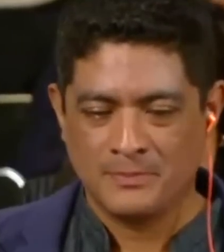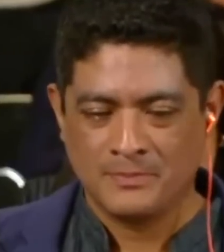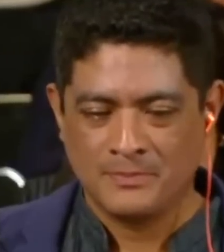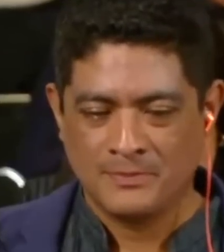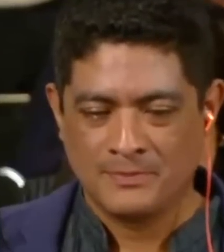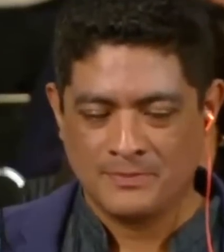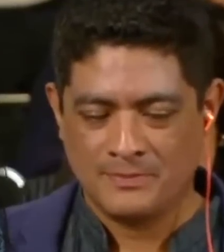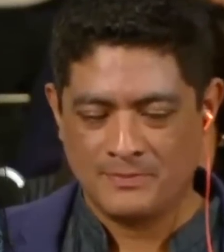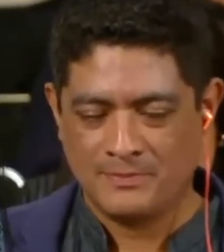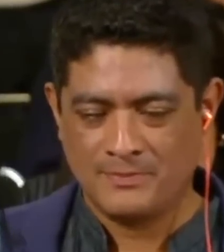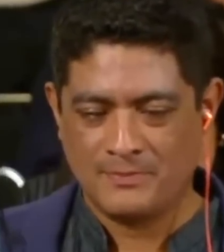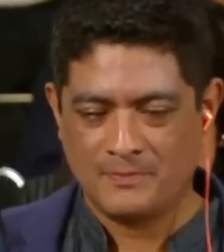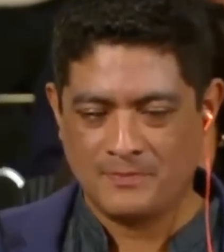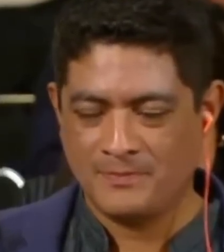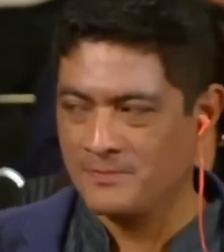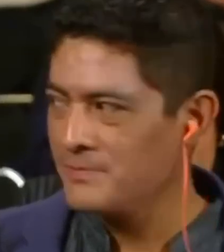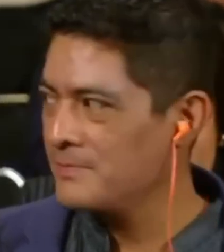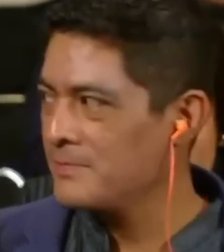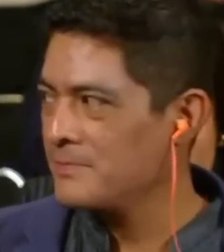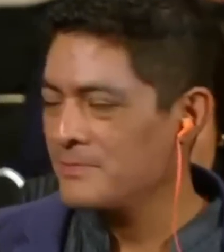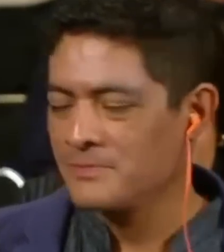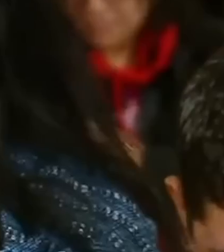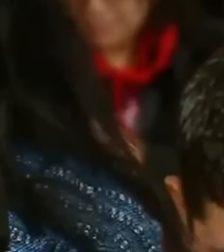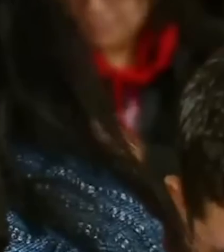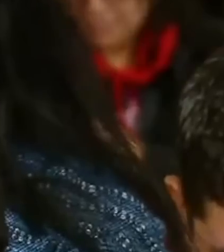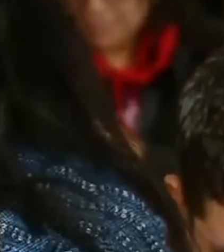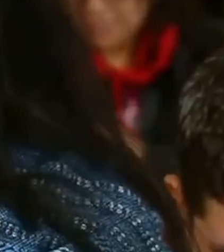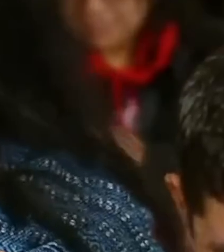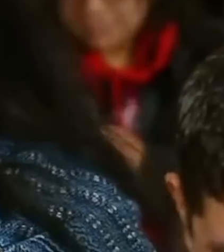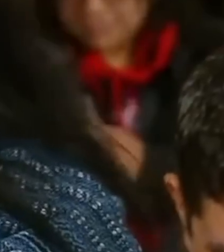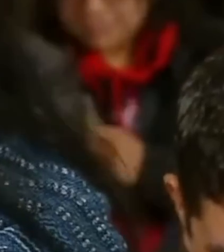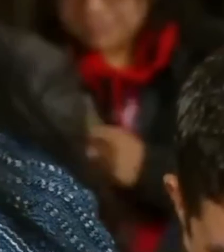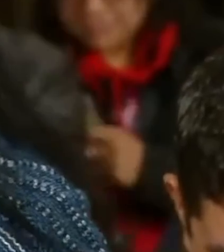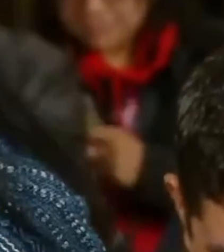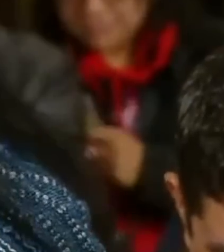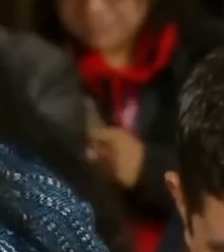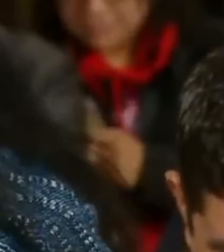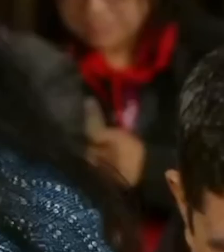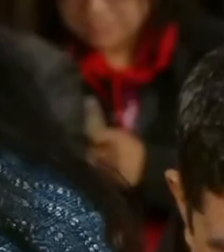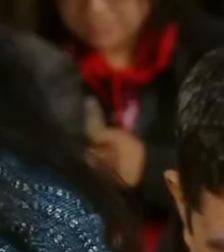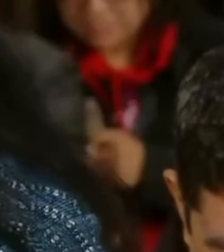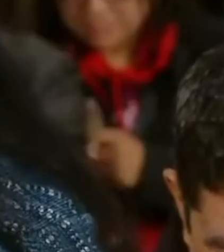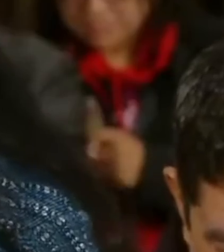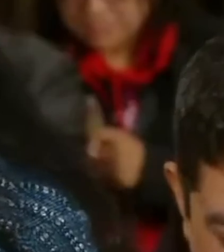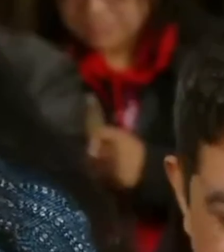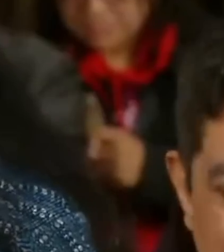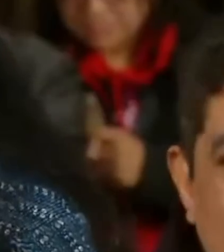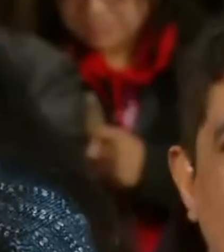como siempre habló mucho sin decir nada al grado que los ánimos se elevaron y al